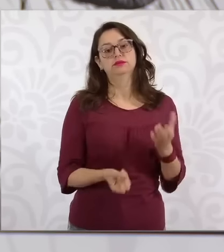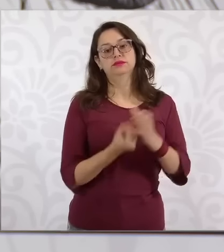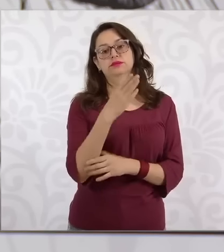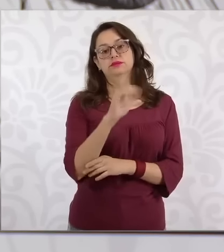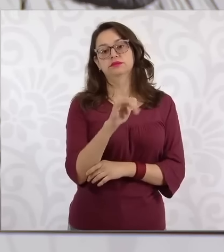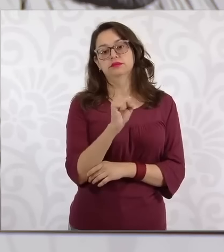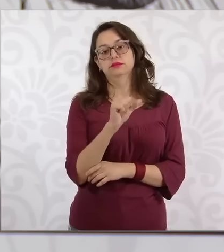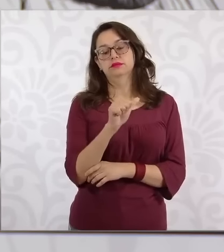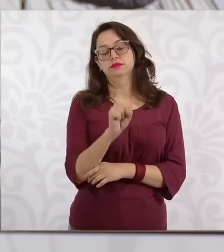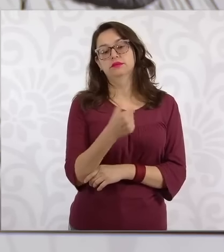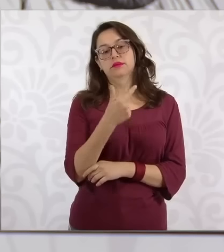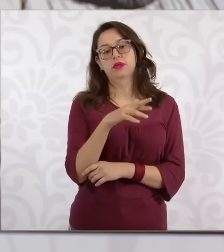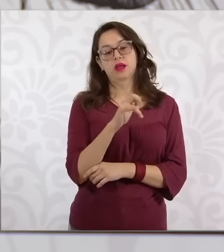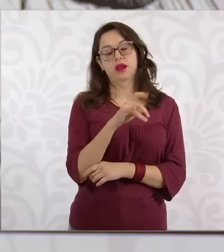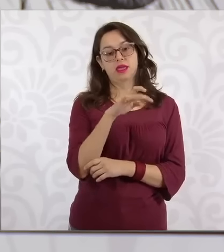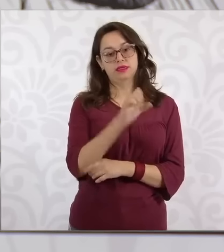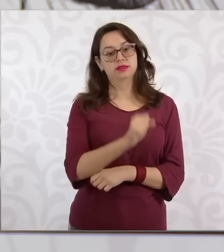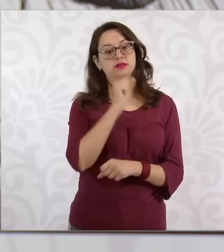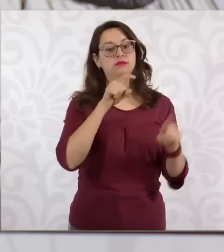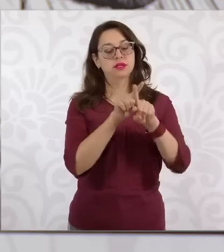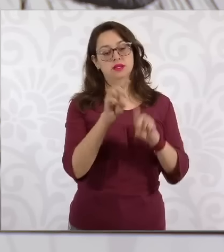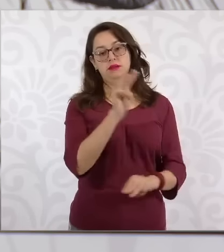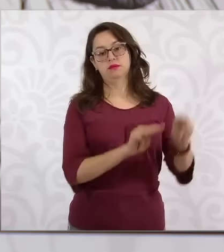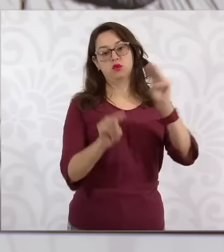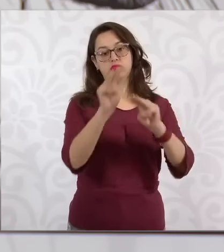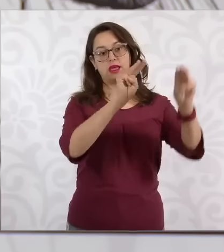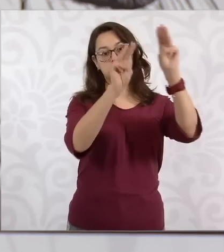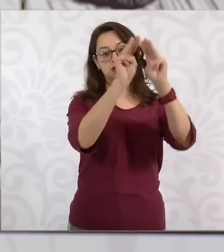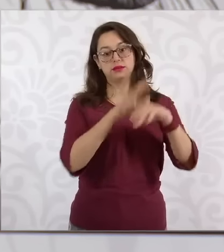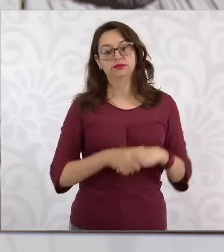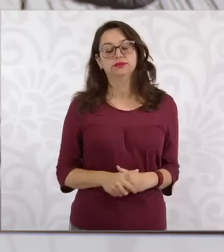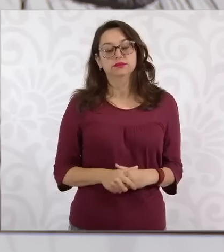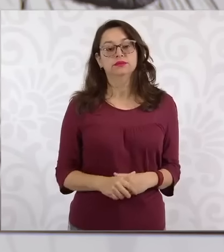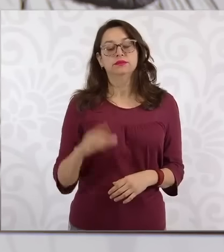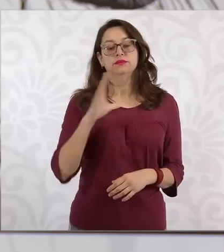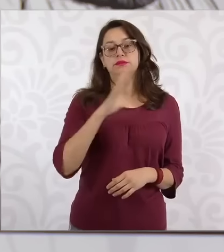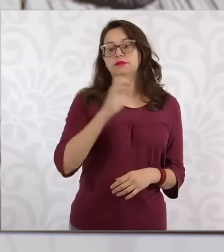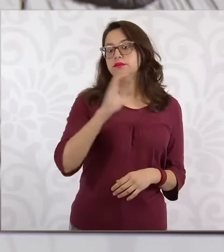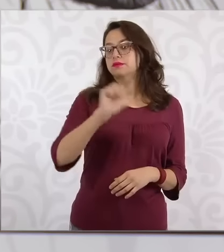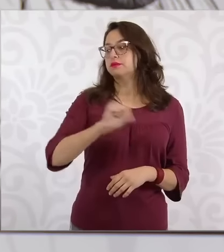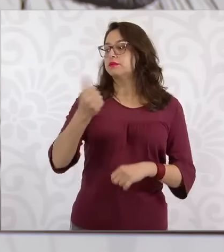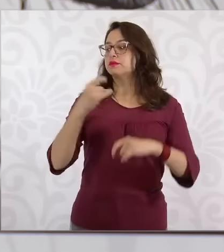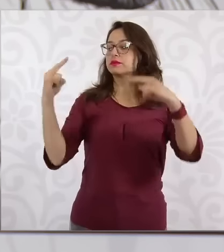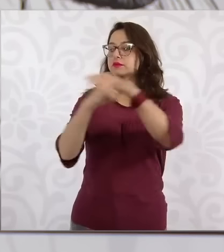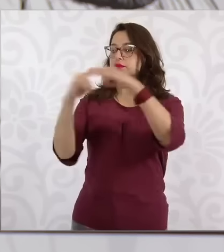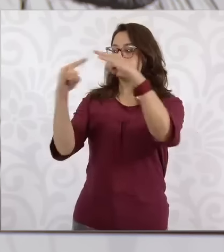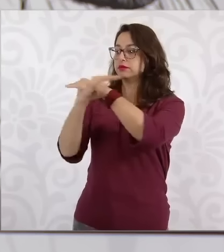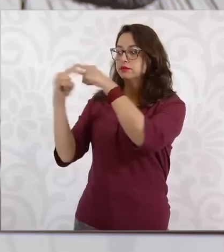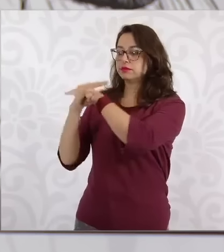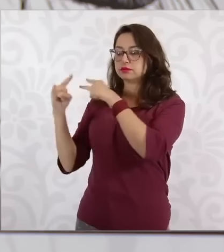y en la zona de la sierra de esa parte hay otras carreteras también, por ejemplo, la que se va a